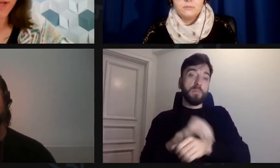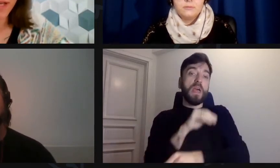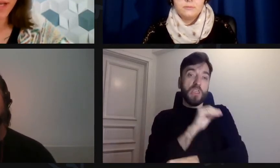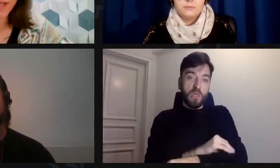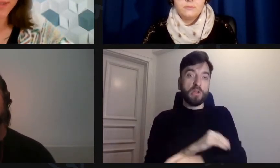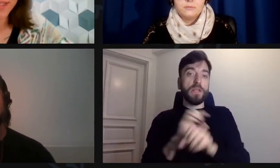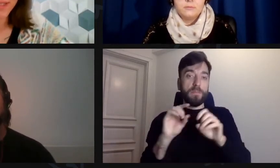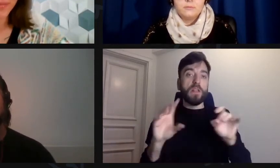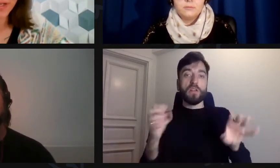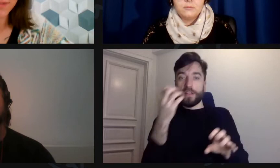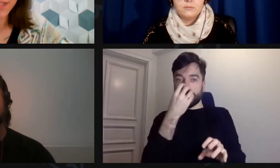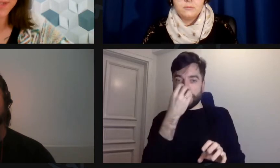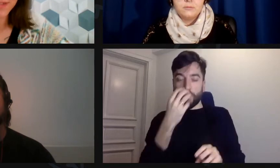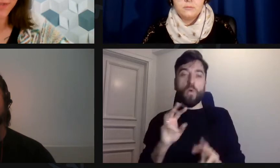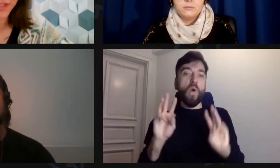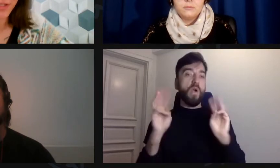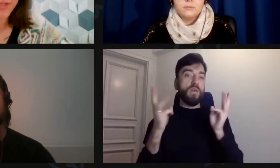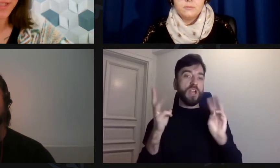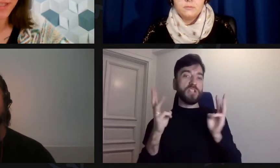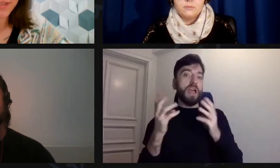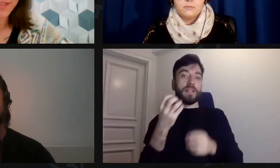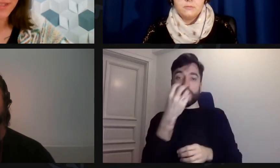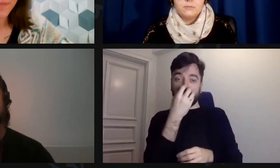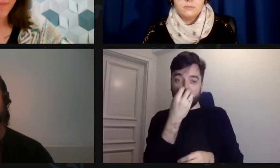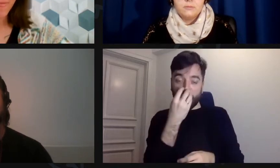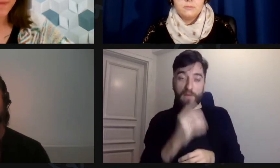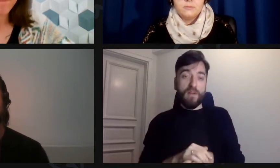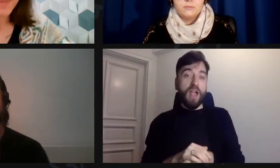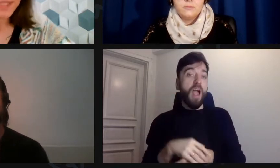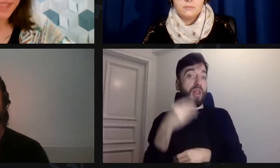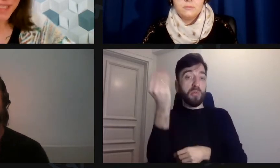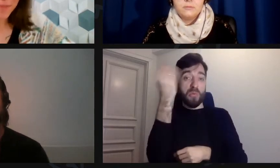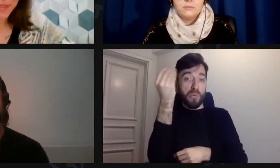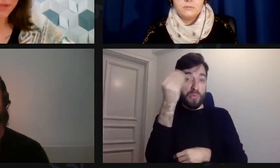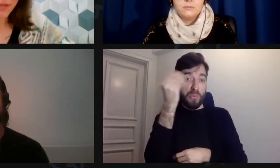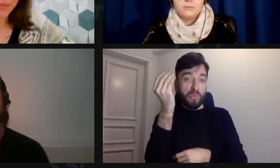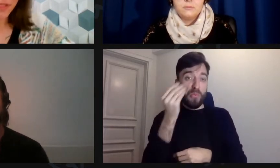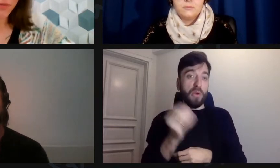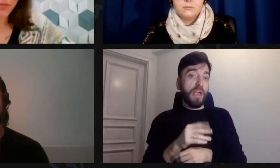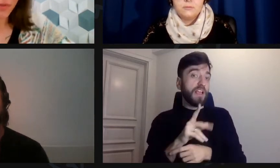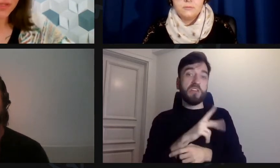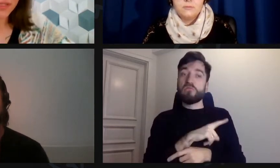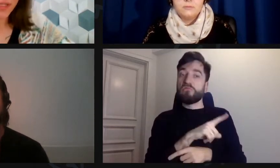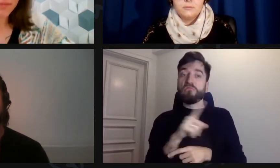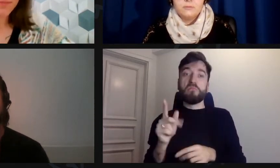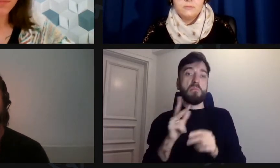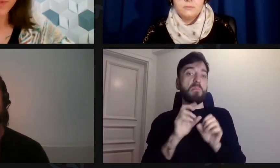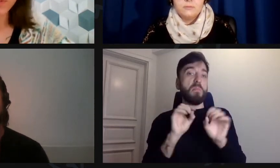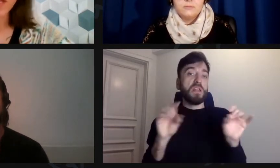i prowadzimy warsztaty cyrkowe, ale tak naprawdę z wyksztalcenia nikt nie jest pedagogiem cyrku.